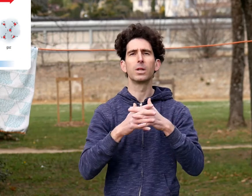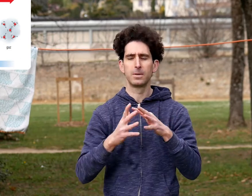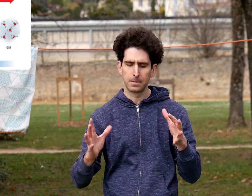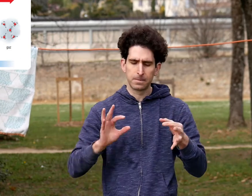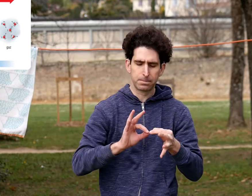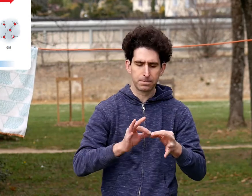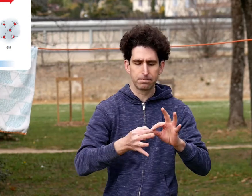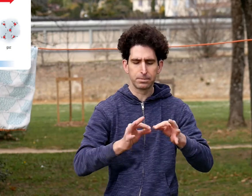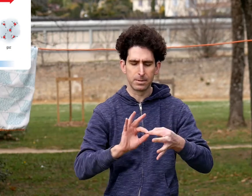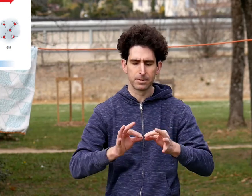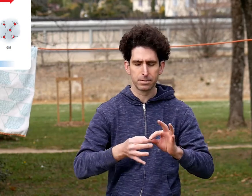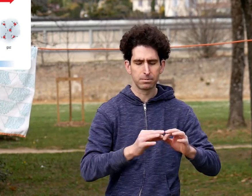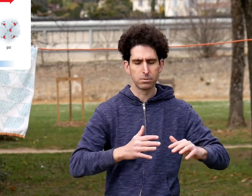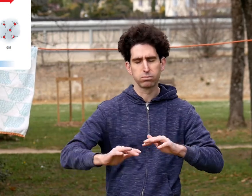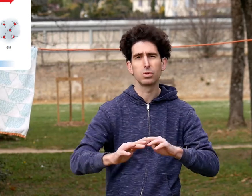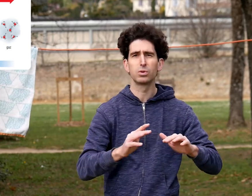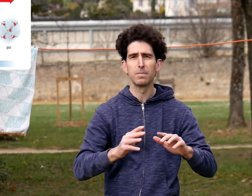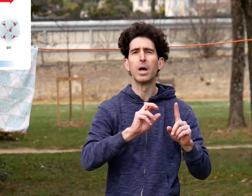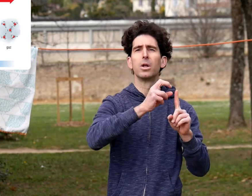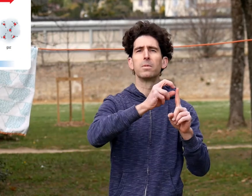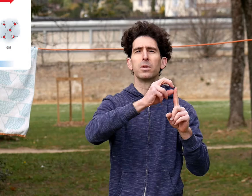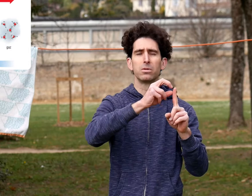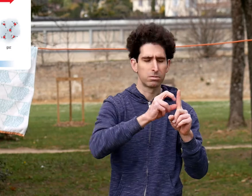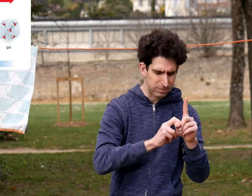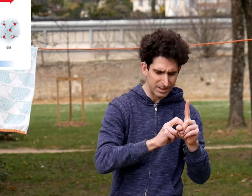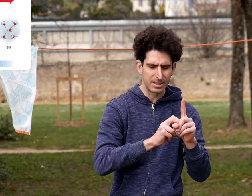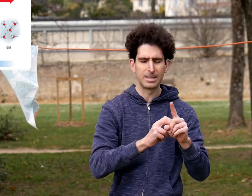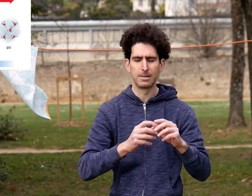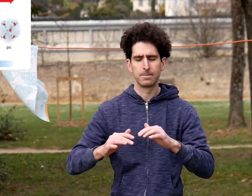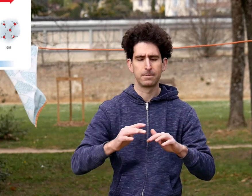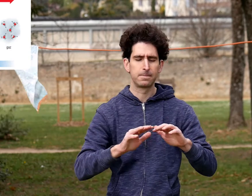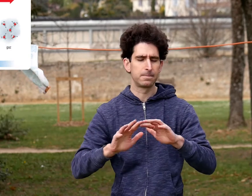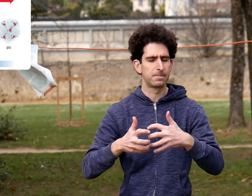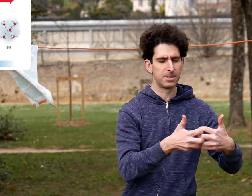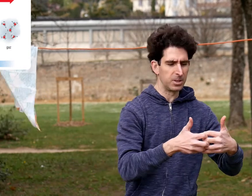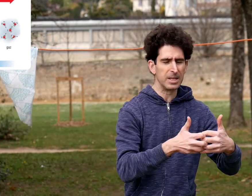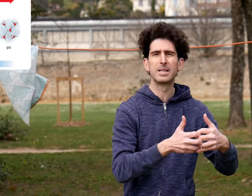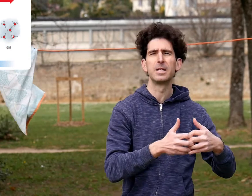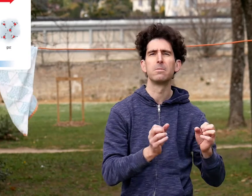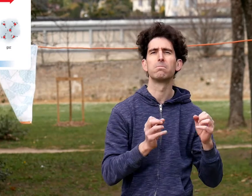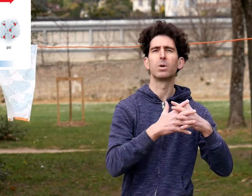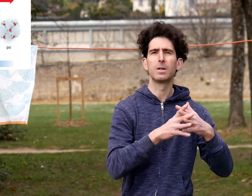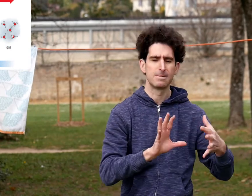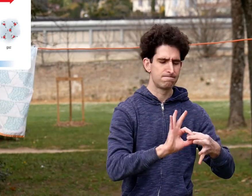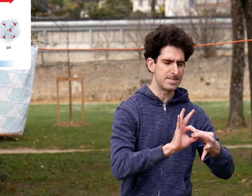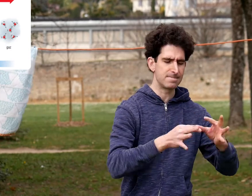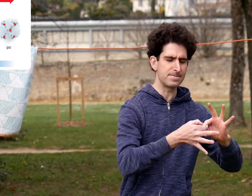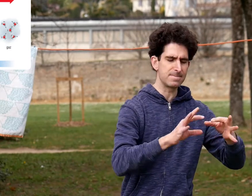Les molécules reforment les liaisons. La température diminue encore, le liquide se solidifie. Les molécules sont à nouveau